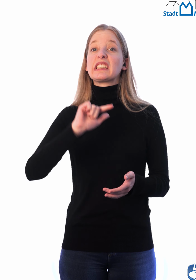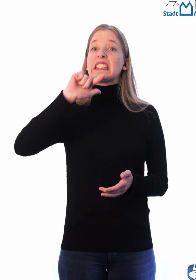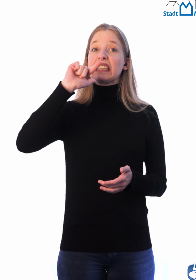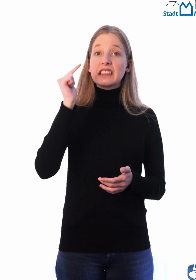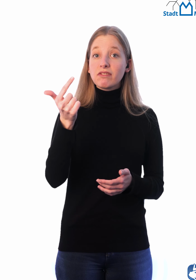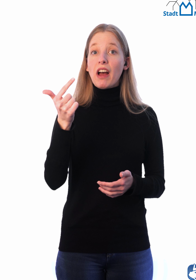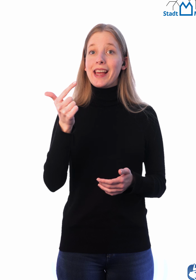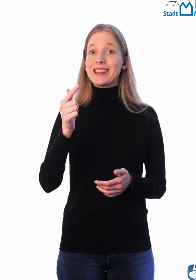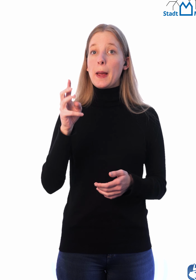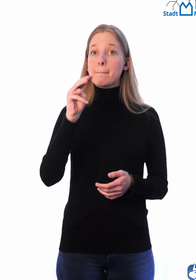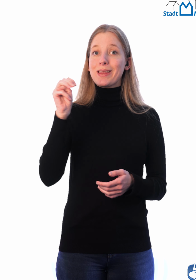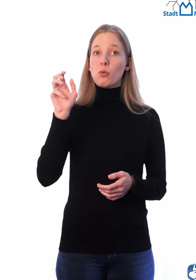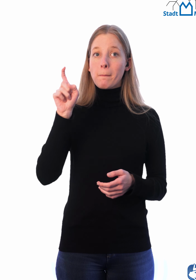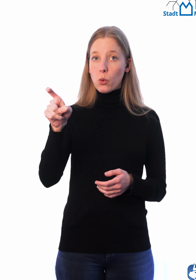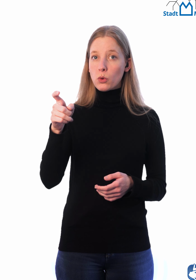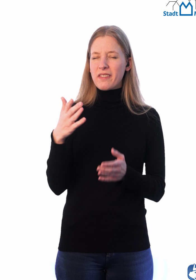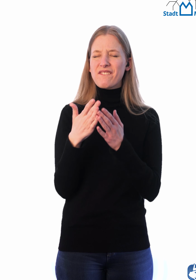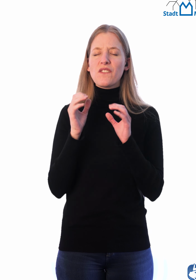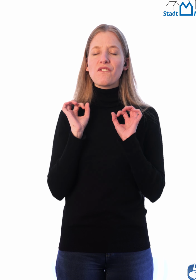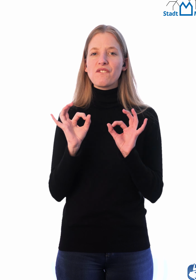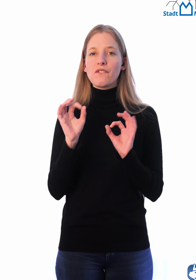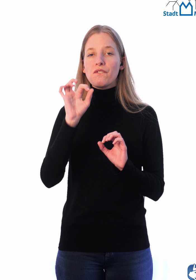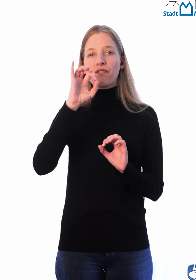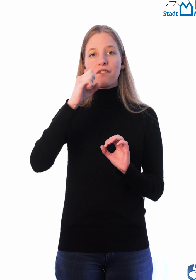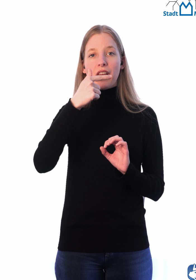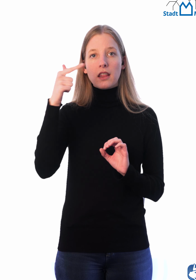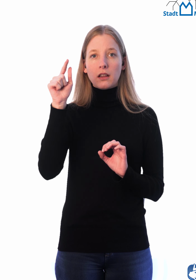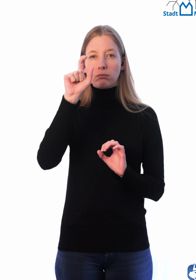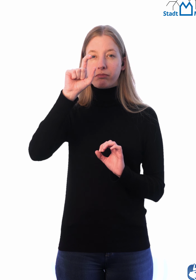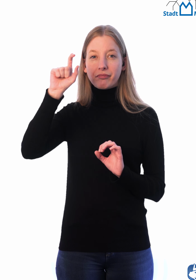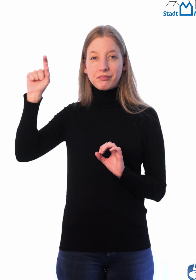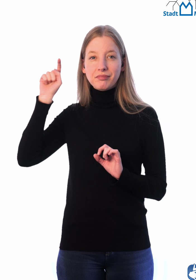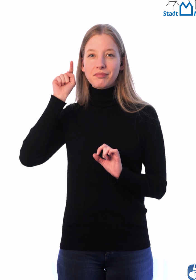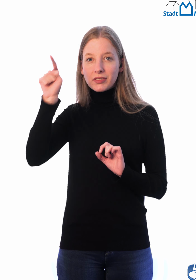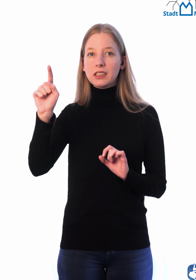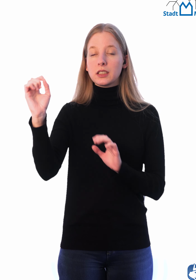Der zweite Menüpunkt wird in fett dargestellt.